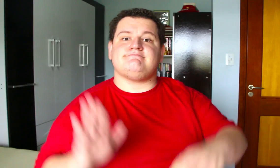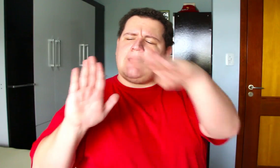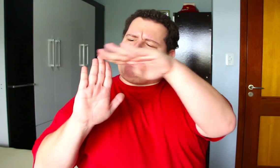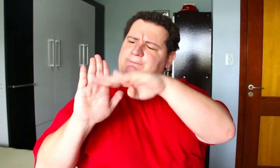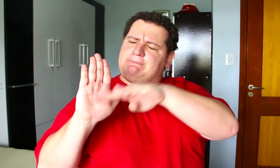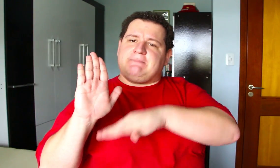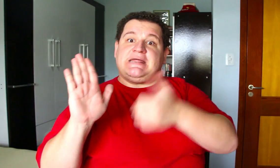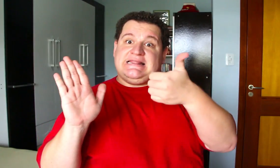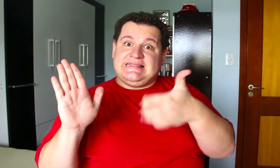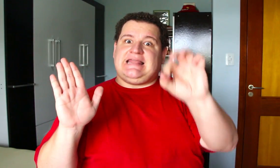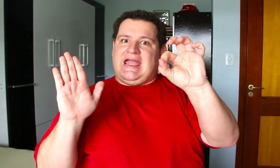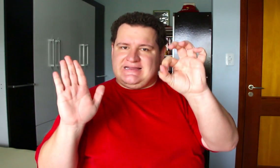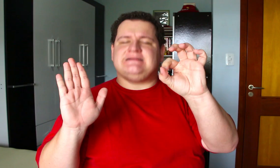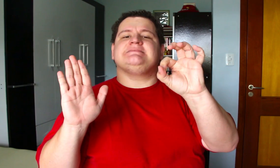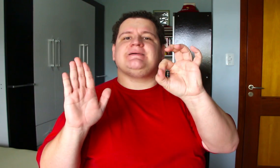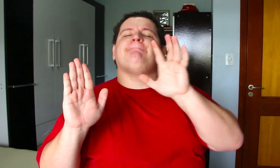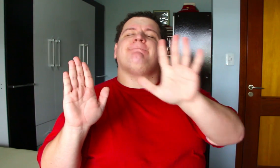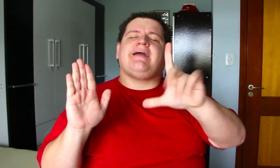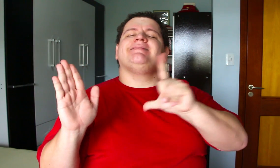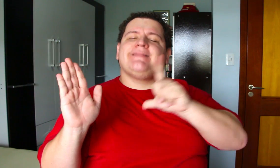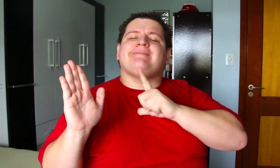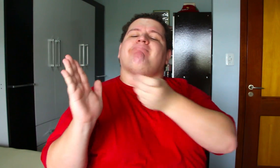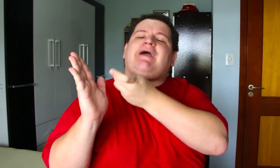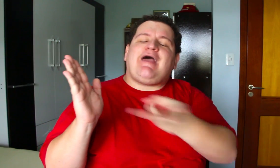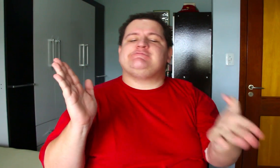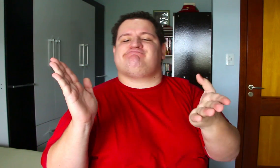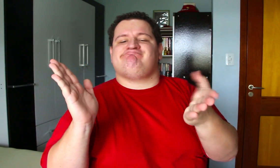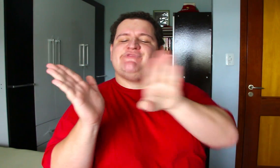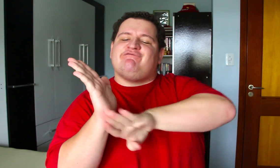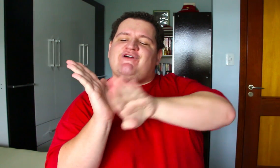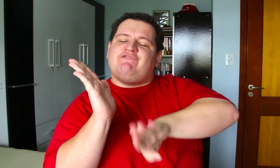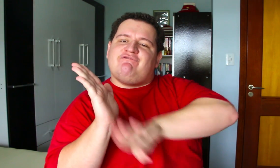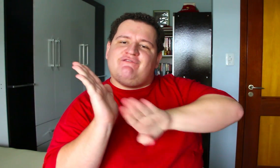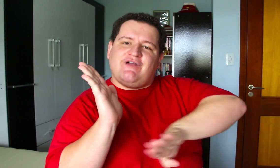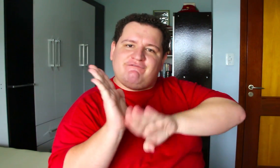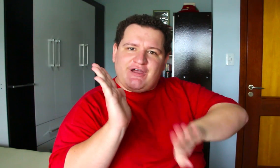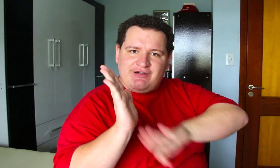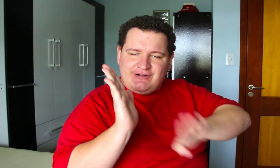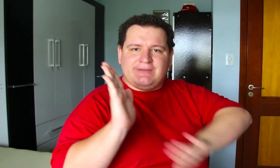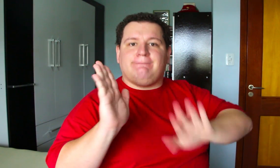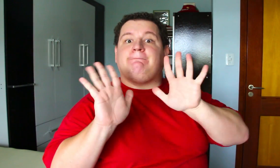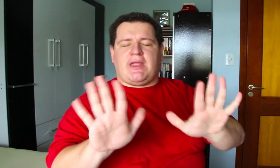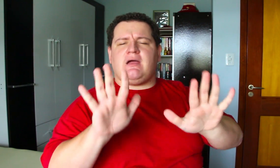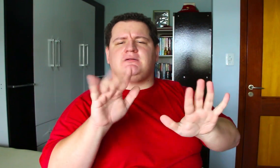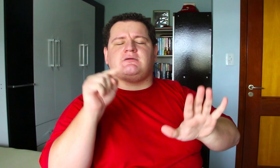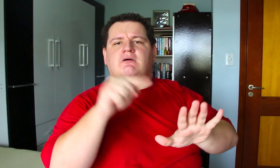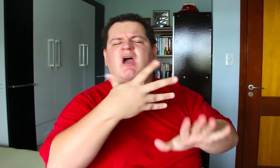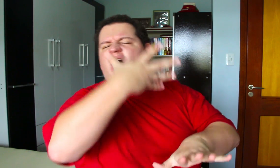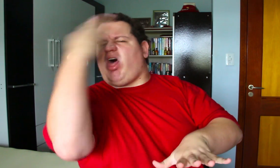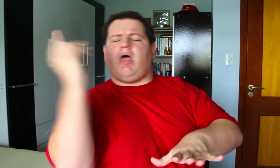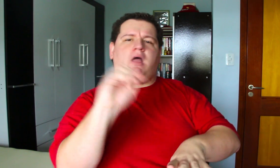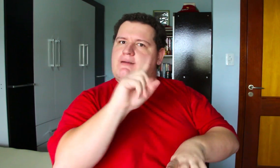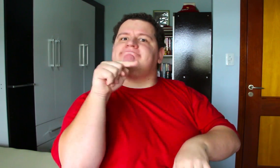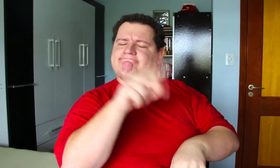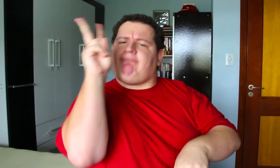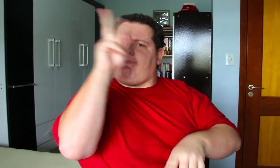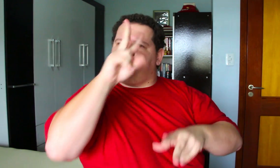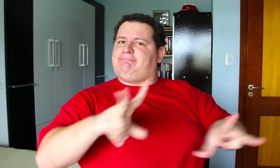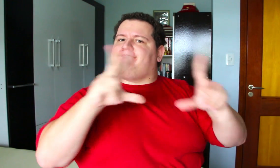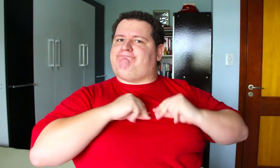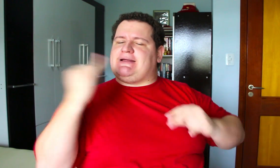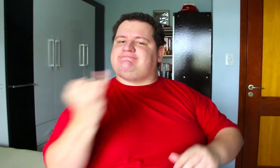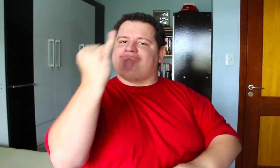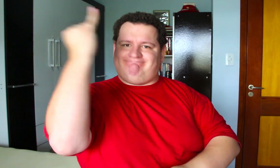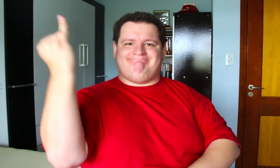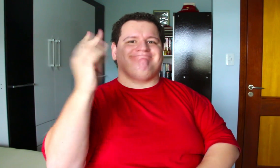A lista de dez teve muitos que ficaram de fora, mas não são esquecidos e foram menções honrosas.